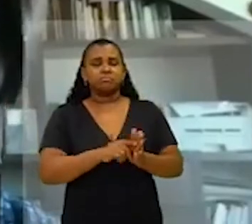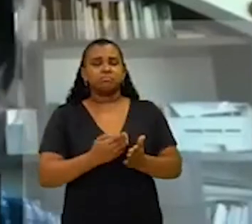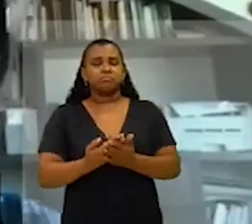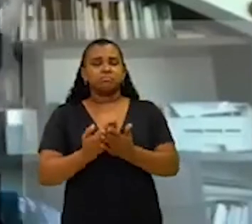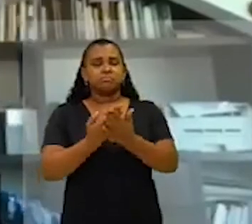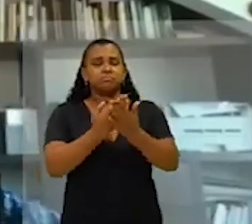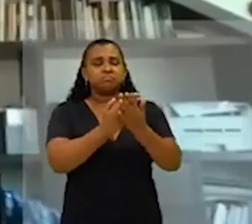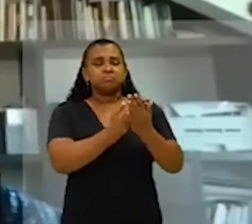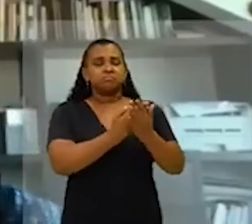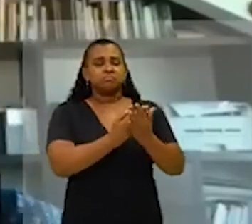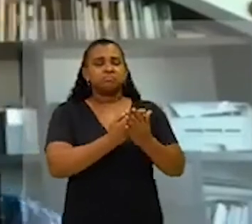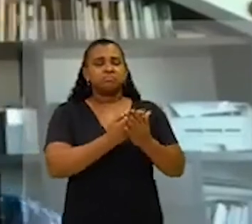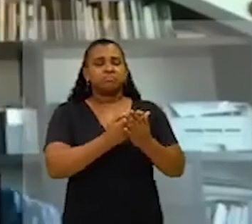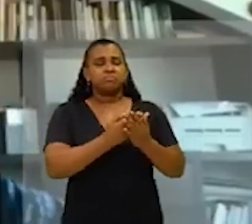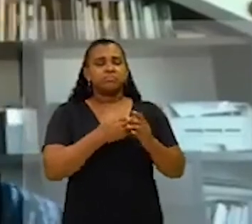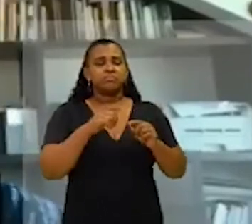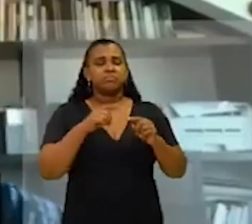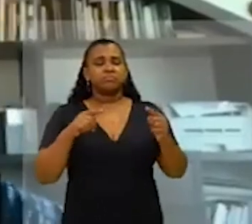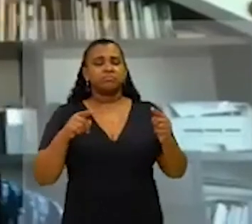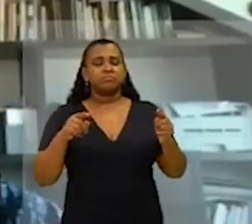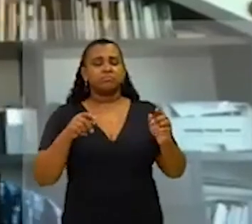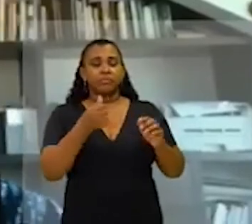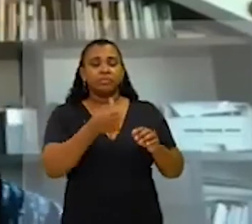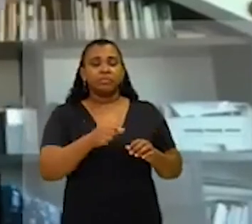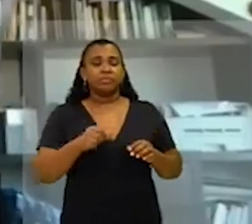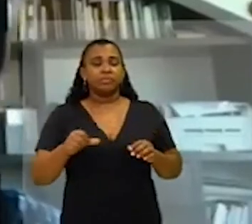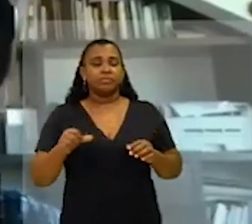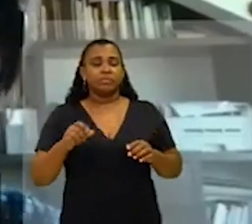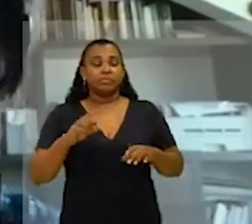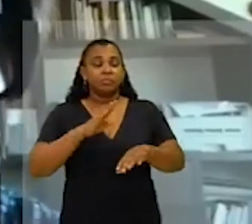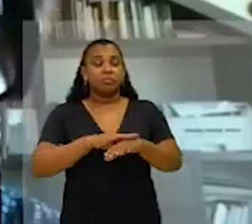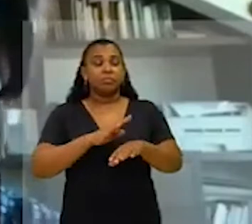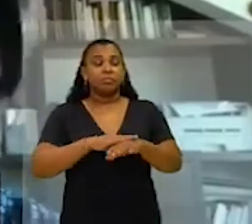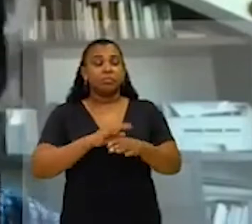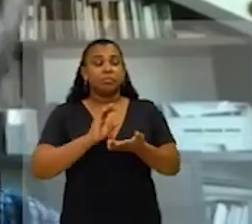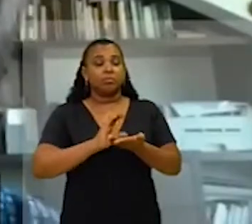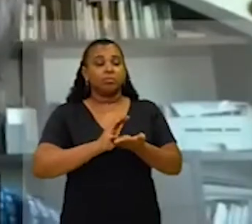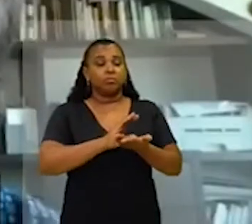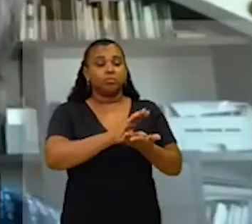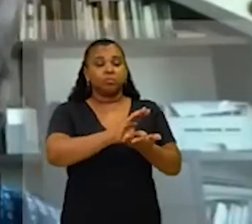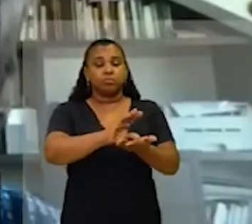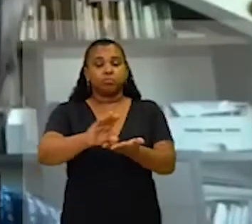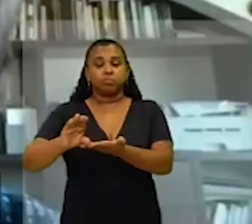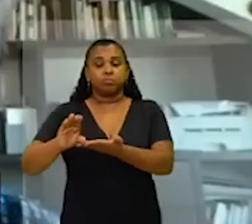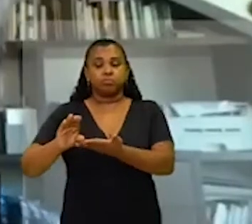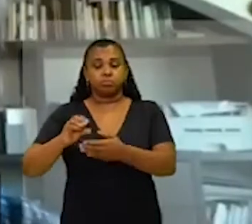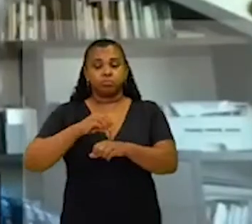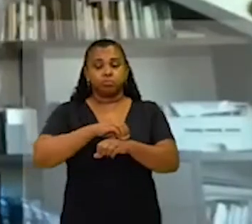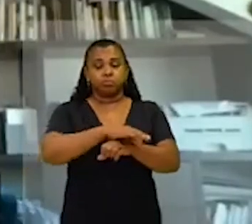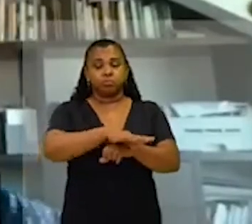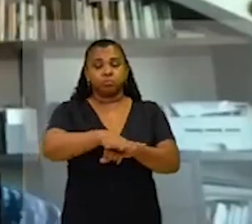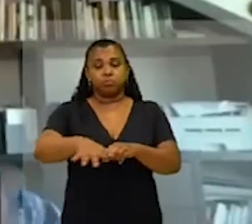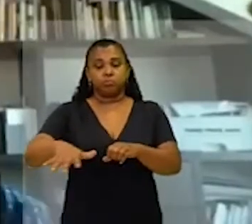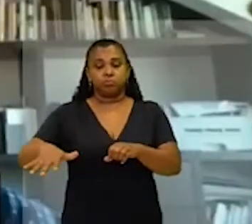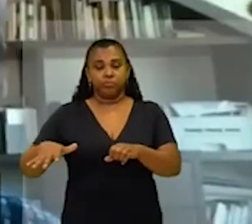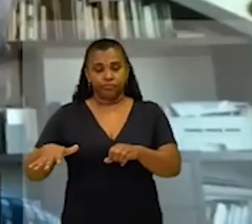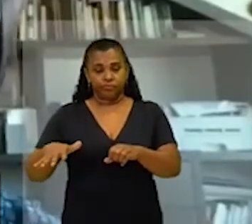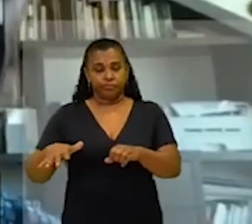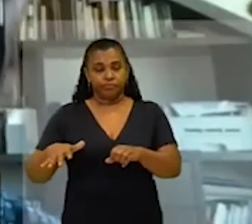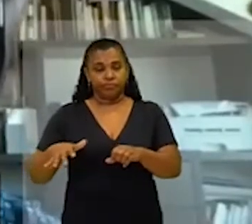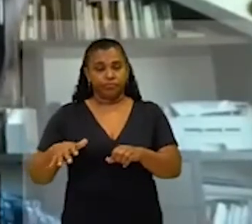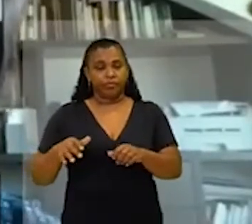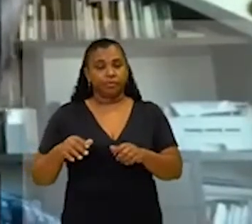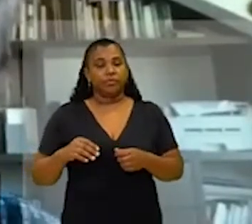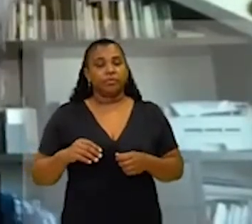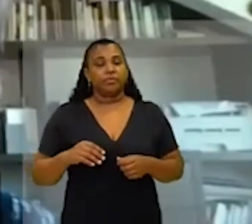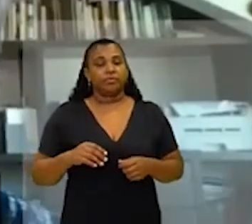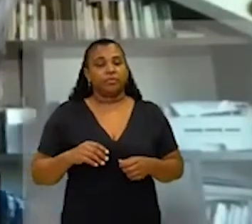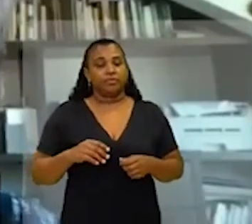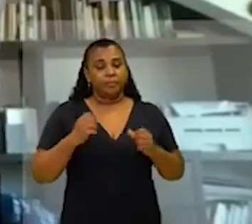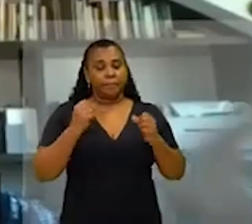nacionais os partidos no a centralizar o saco como poder discricionário garantido pela legislação ela